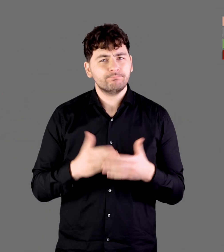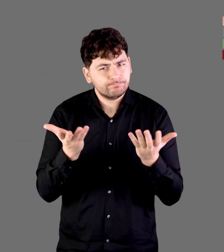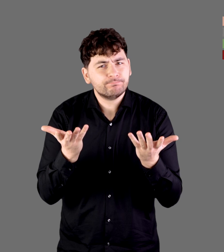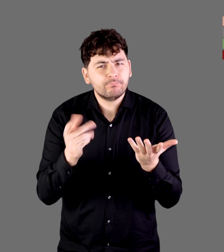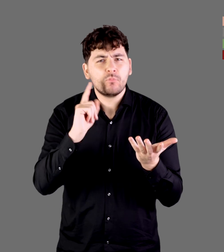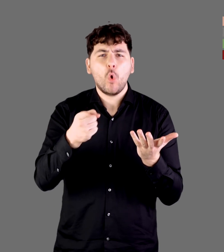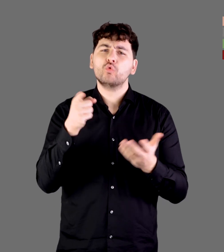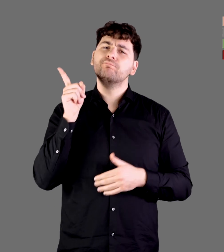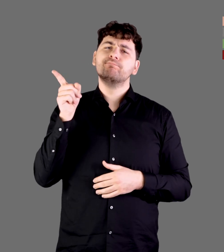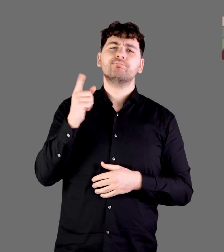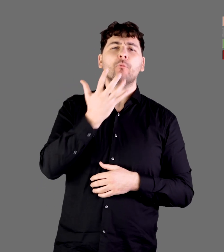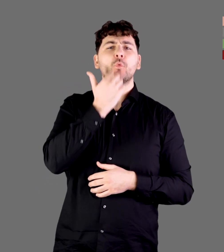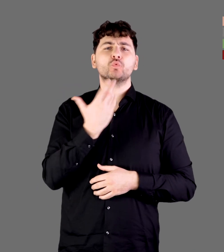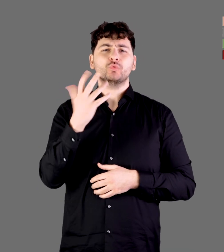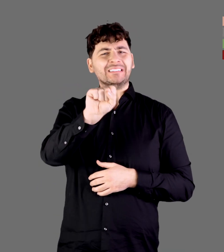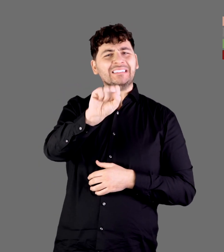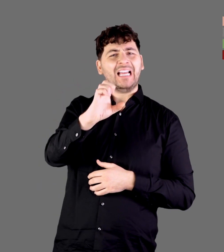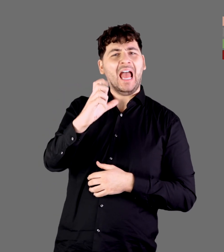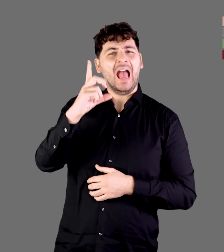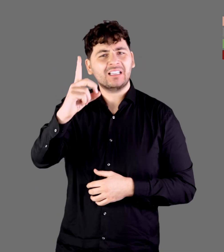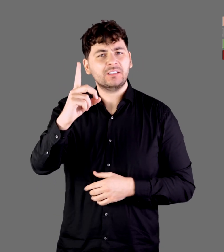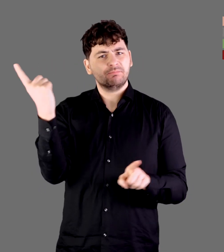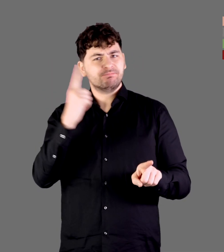Auf politischer Ebene installierten die kommunistischen Machthaber